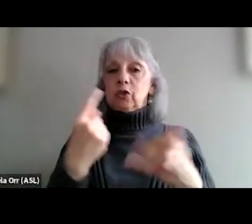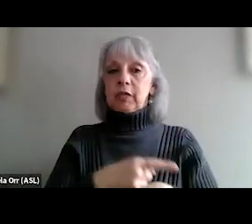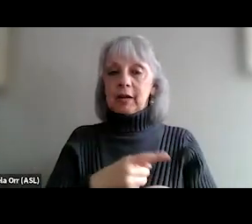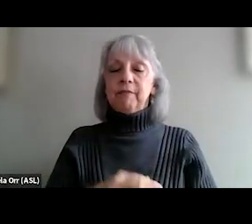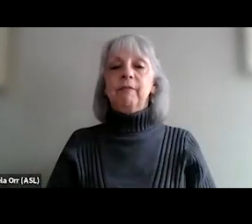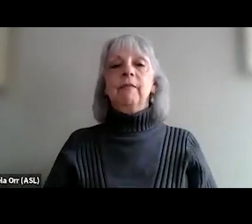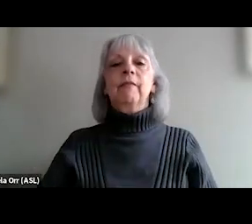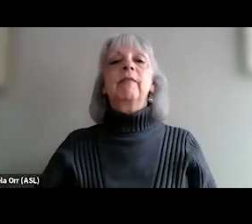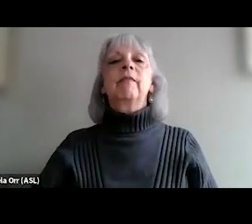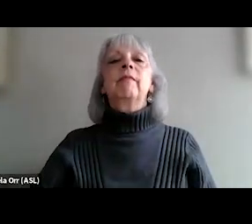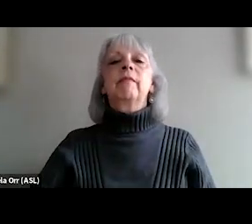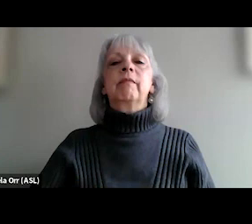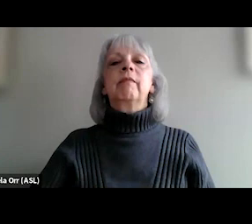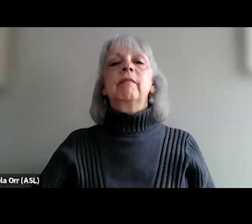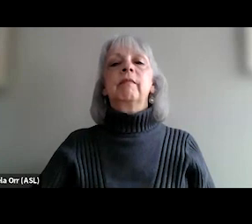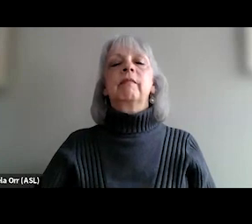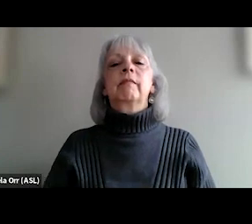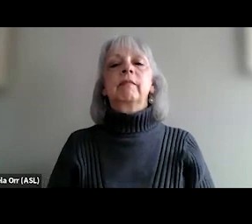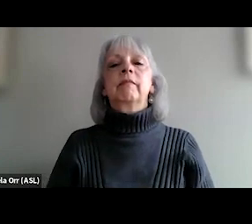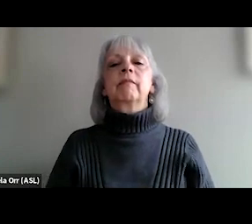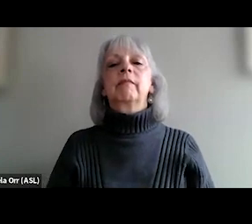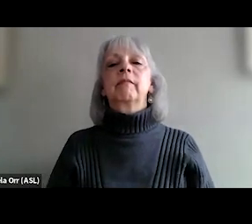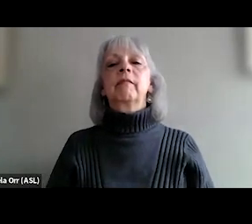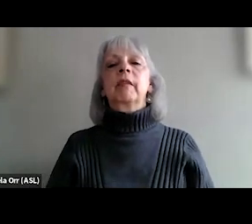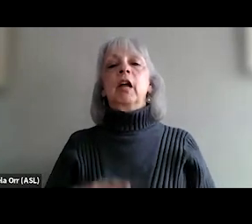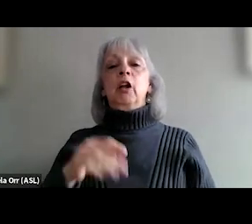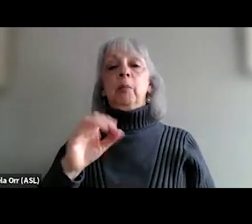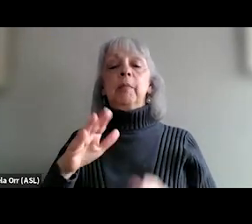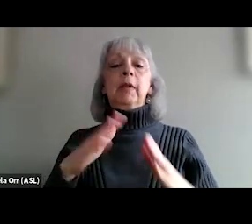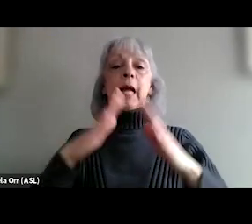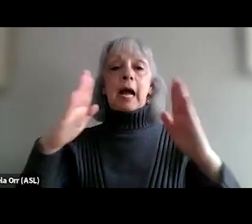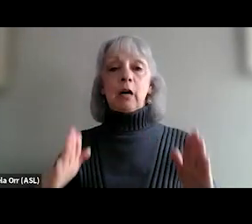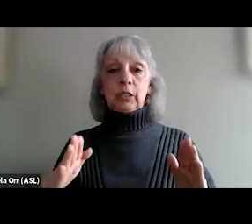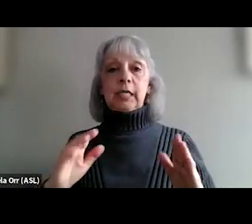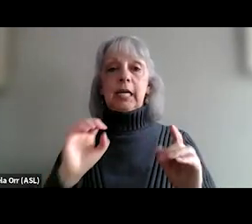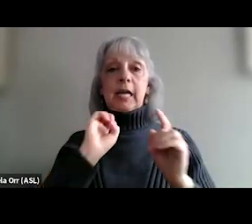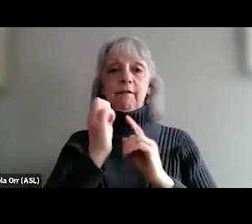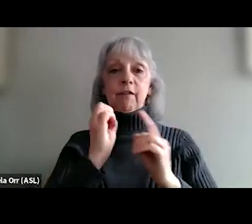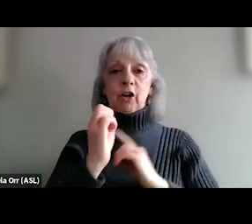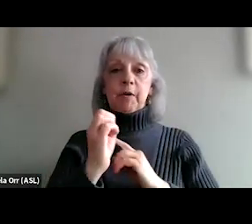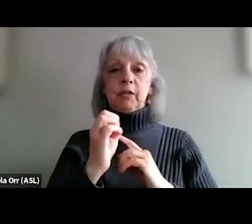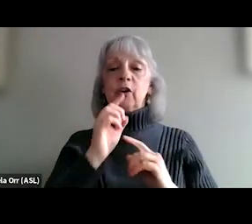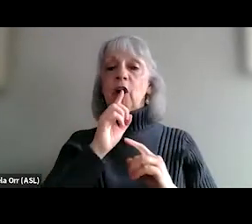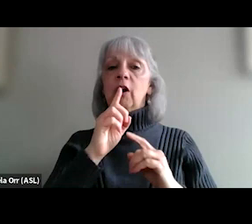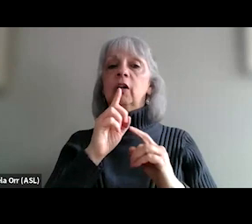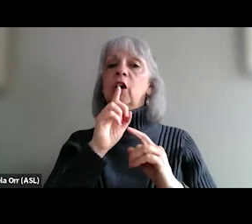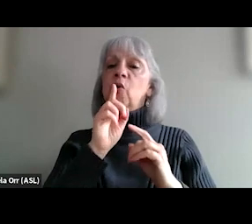Para empezar, los entornos de vivienda pública son un sector clave